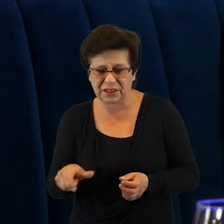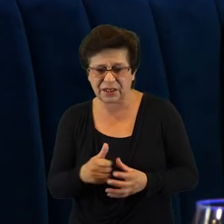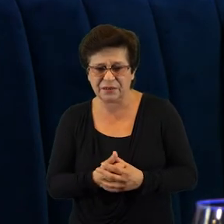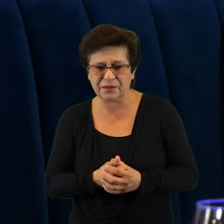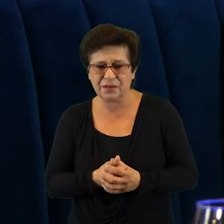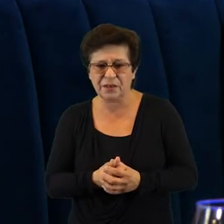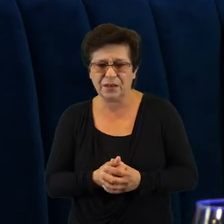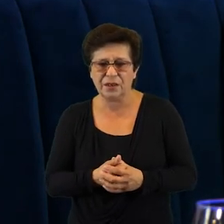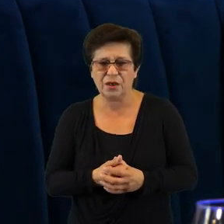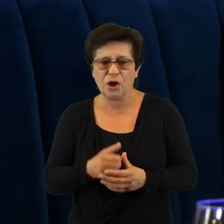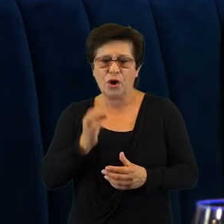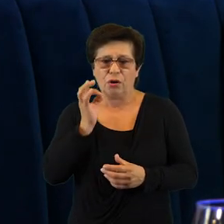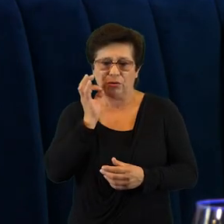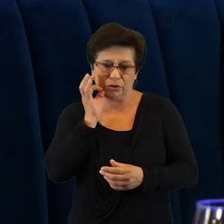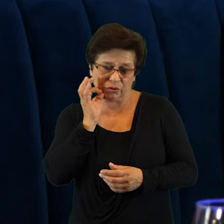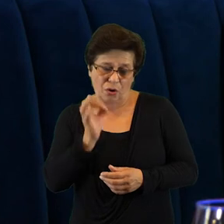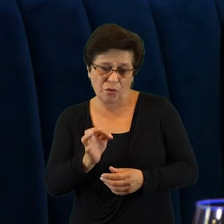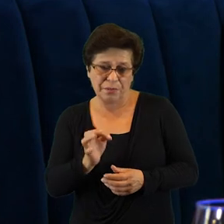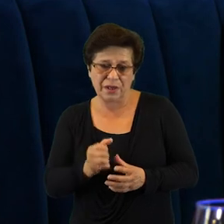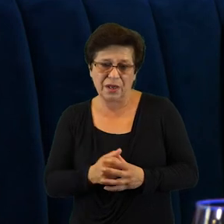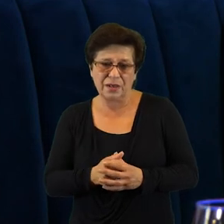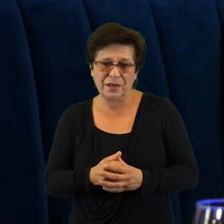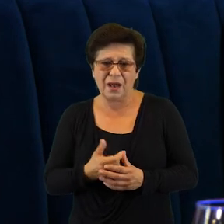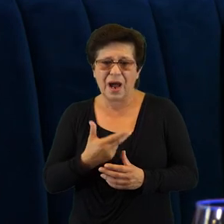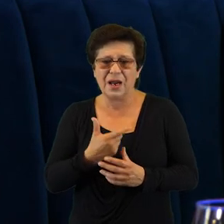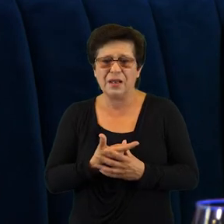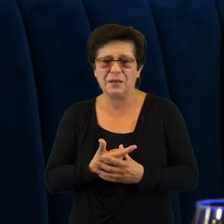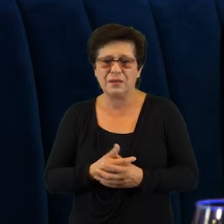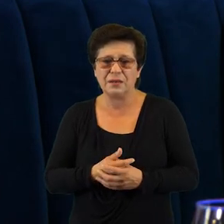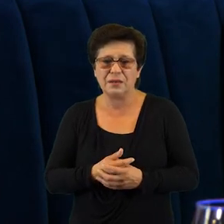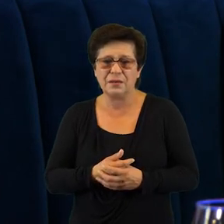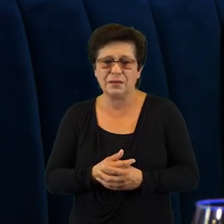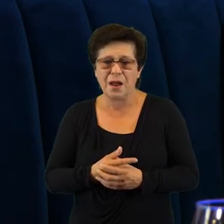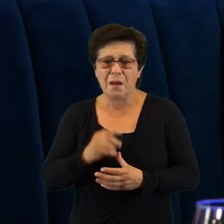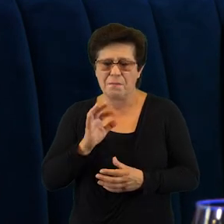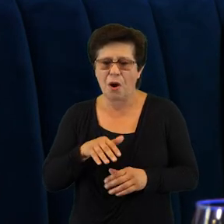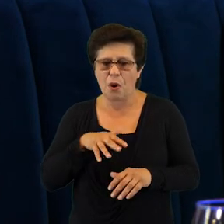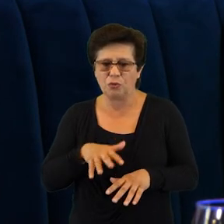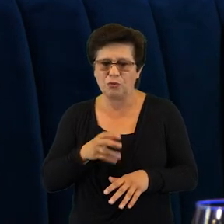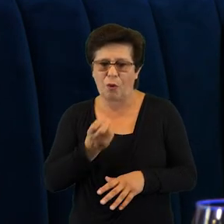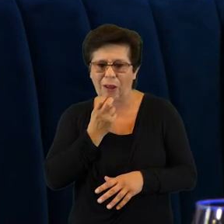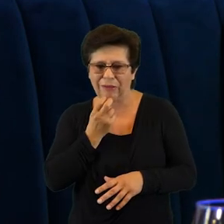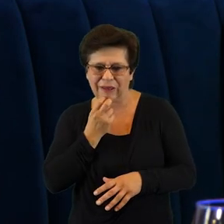W gruncie rzeczy dosyć konserwatywna, ale o jakiejś nieprawdopodobnej energii. Musimy sobie zdać sprawę,